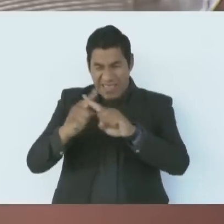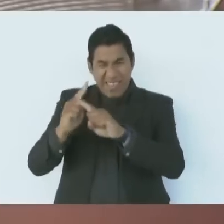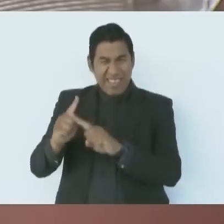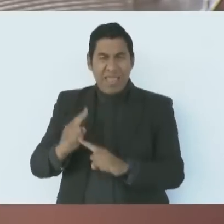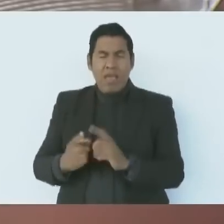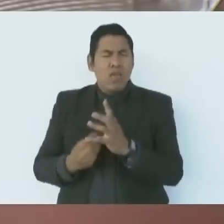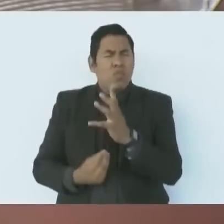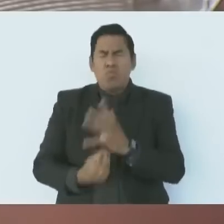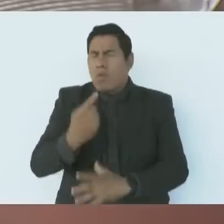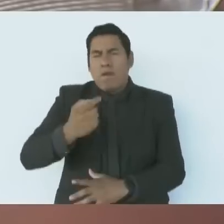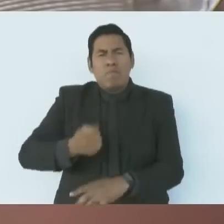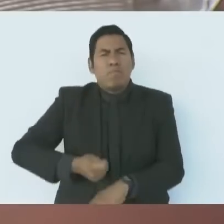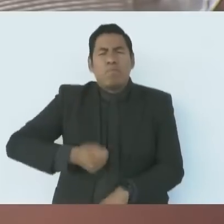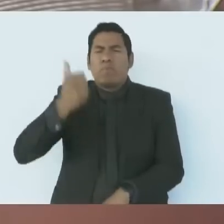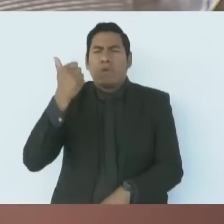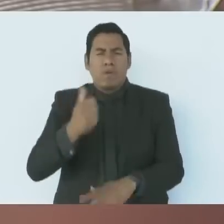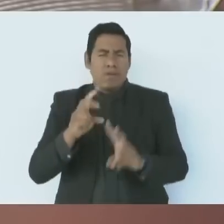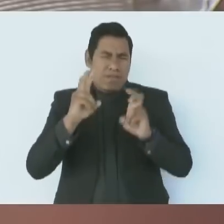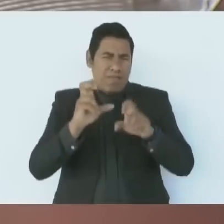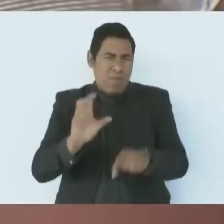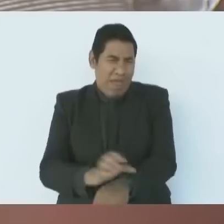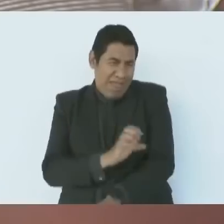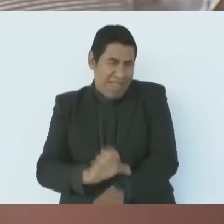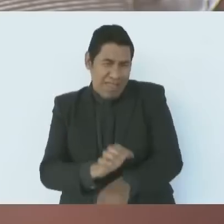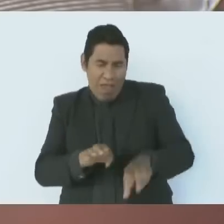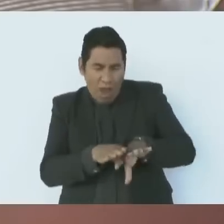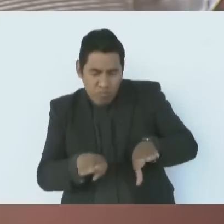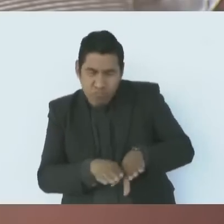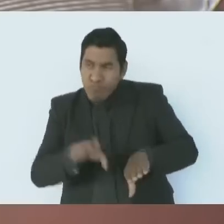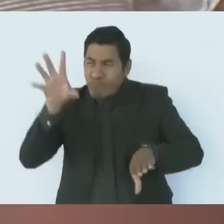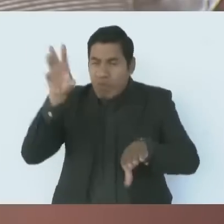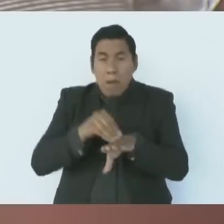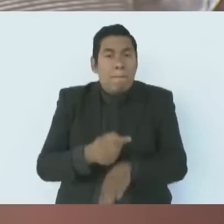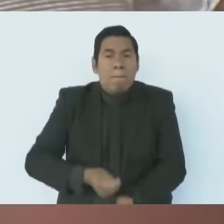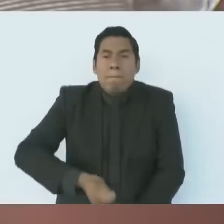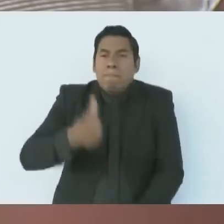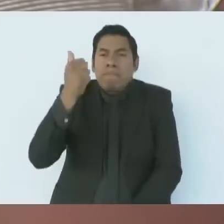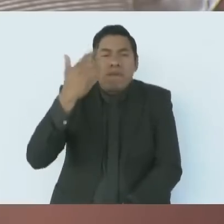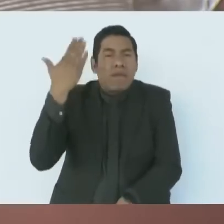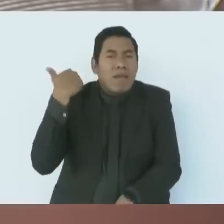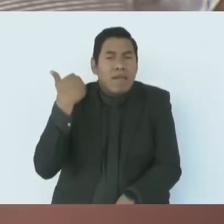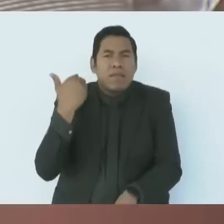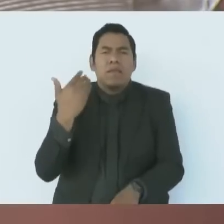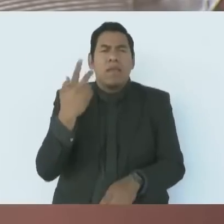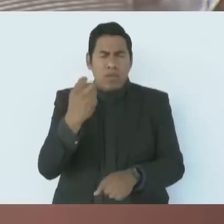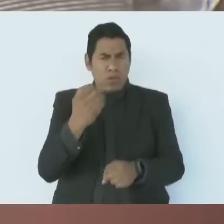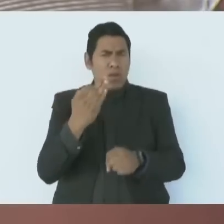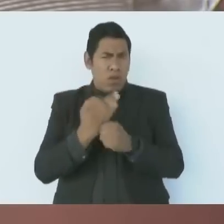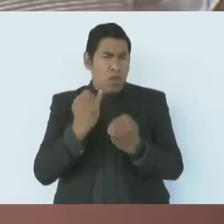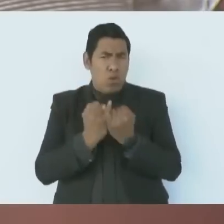sistemas fotovoltaicos en el país por eso y por las condiciones de la ciudad Se eligió que aquí